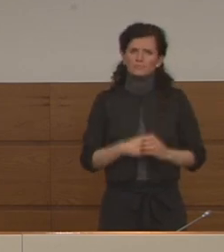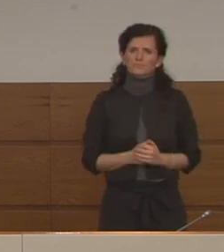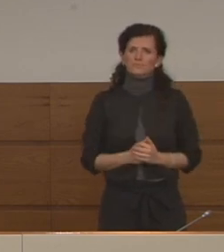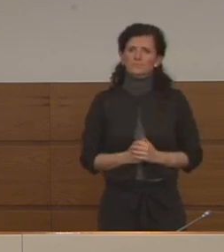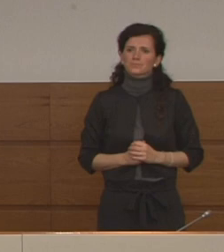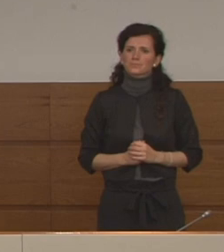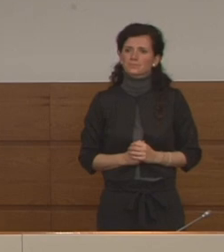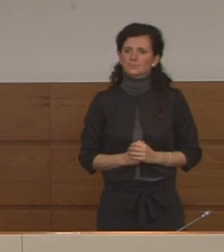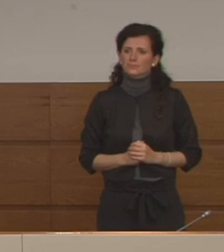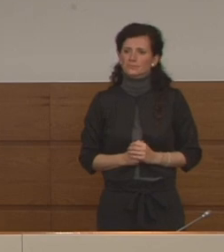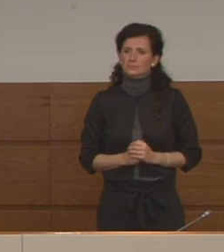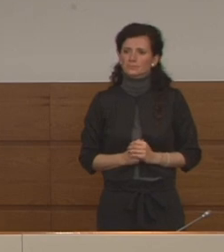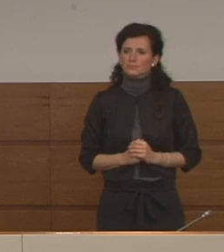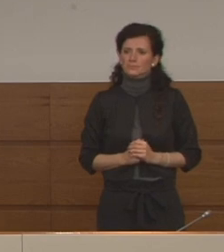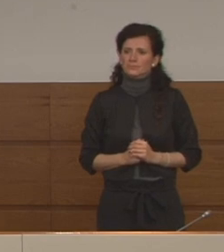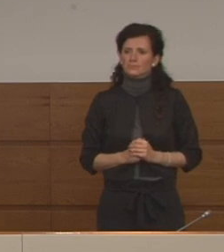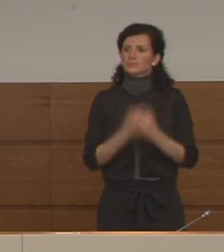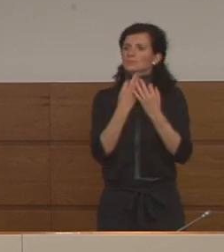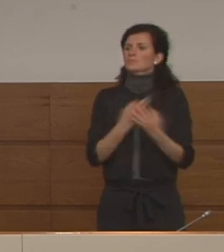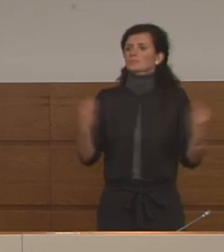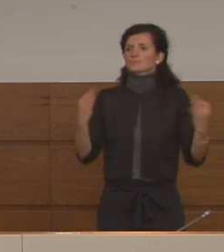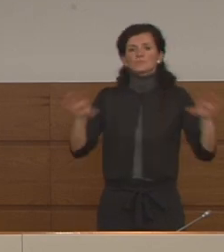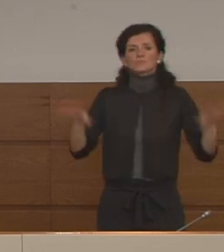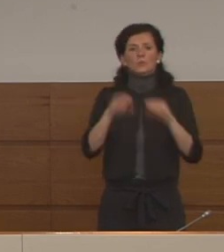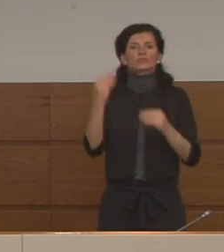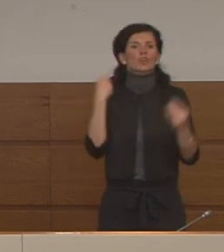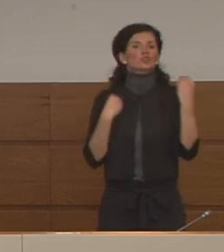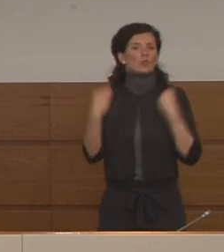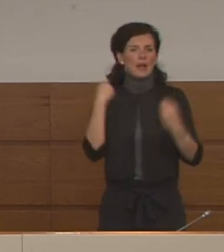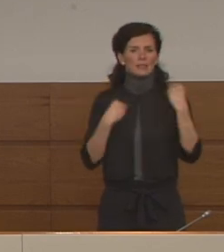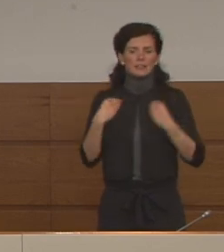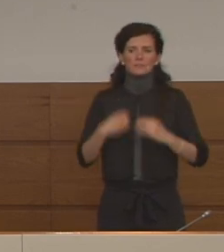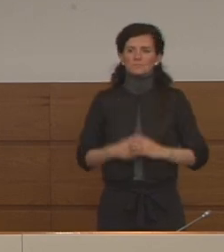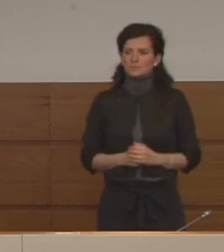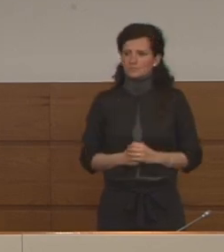Bene, diamo spazio alle domande.